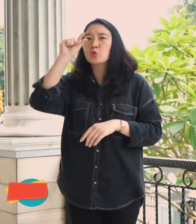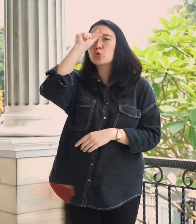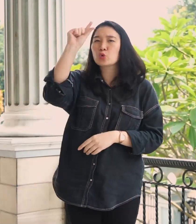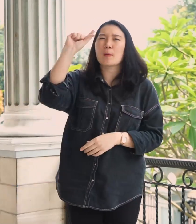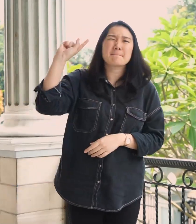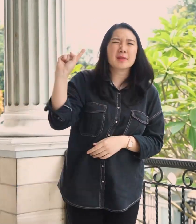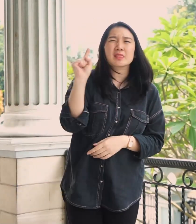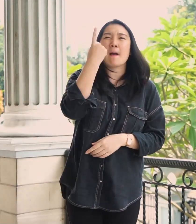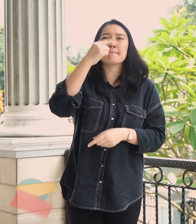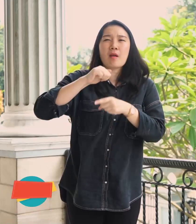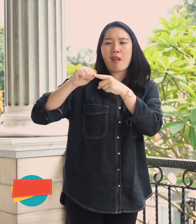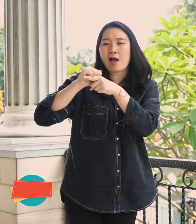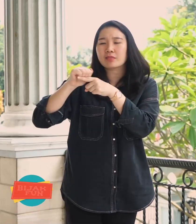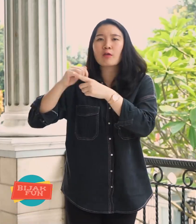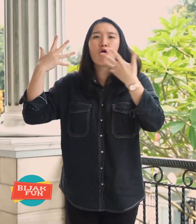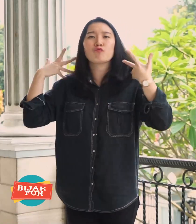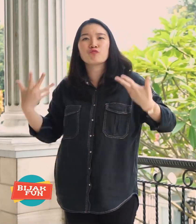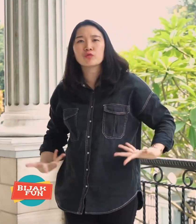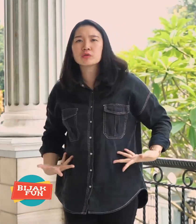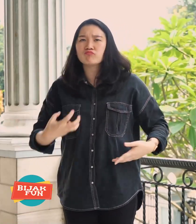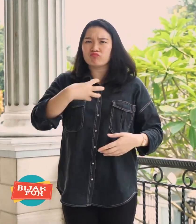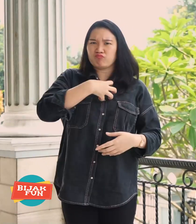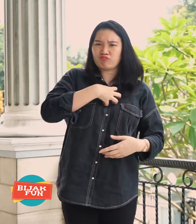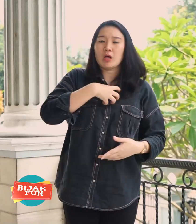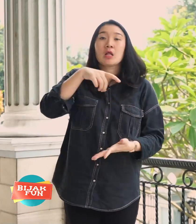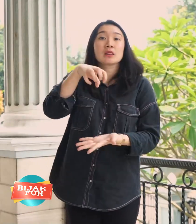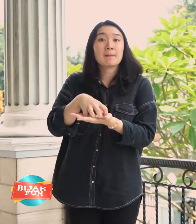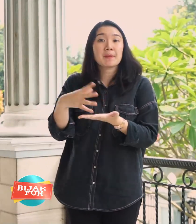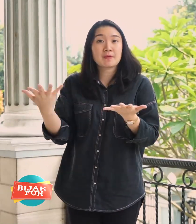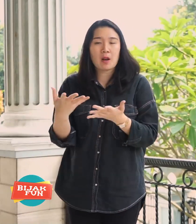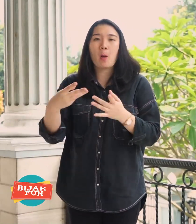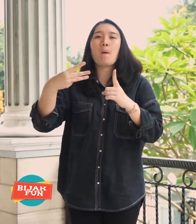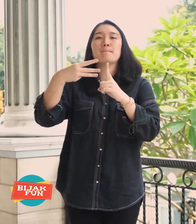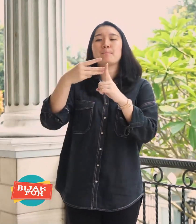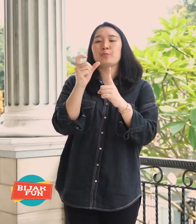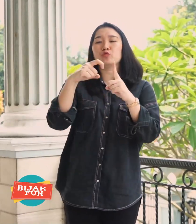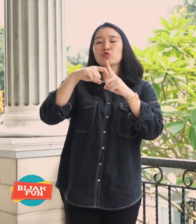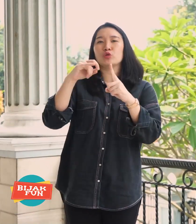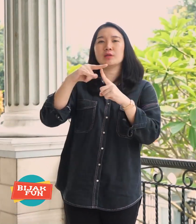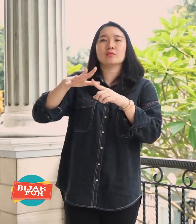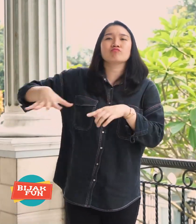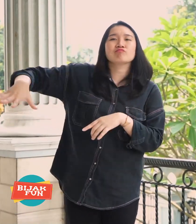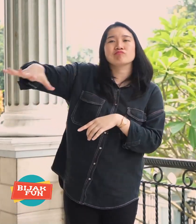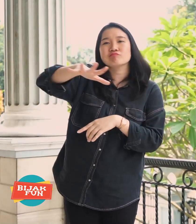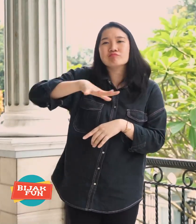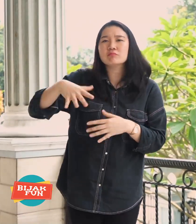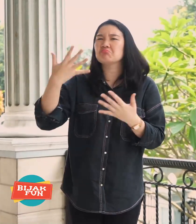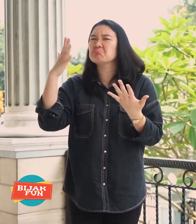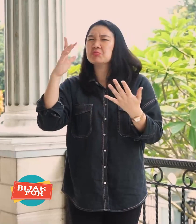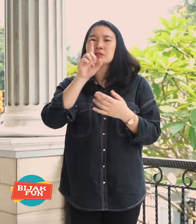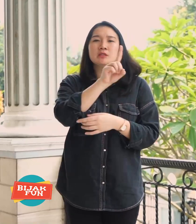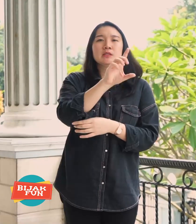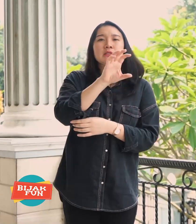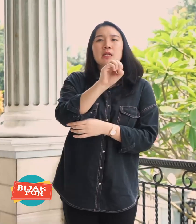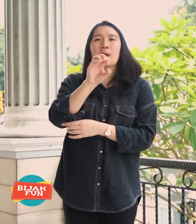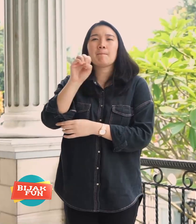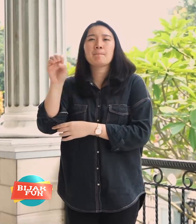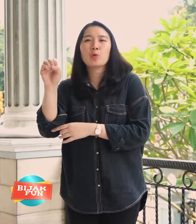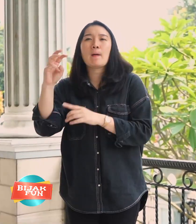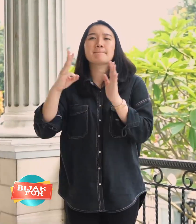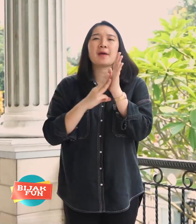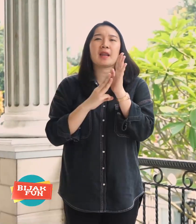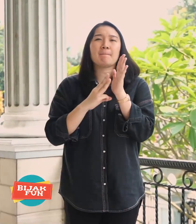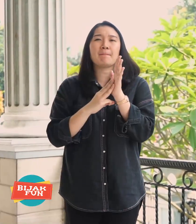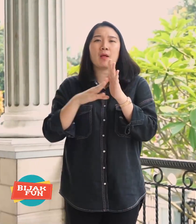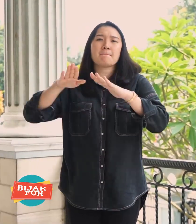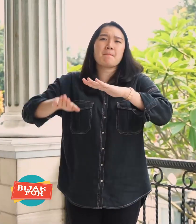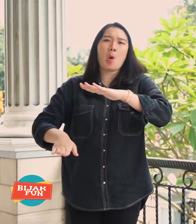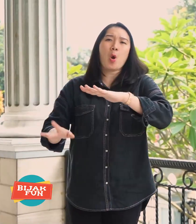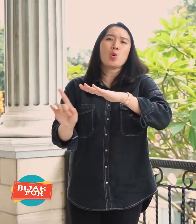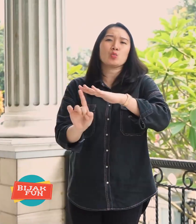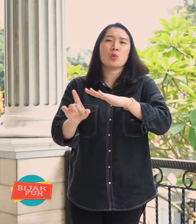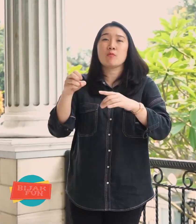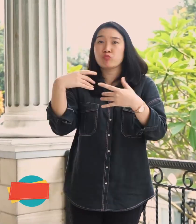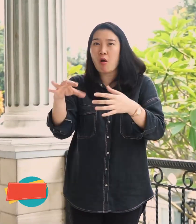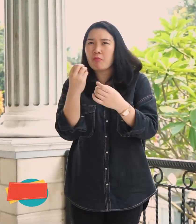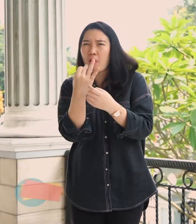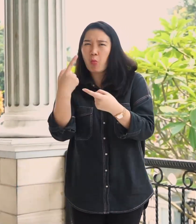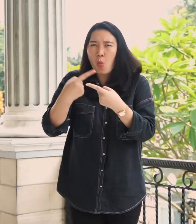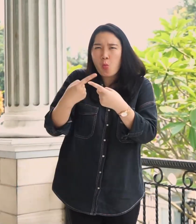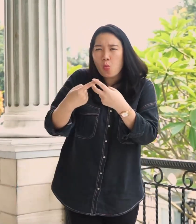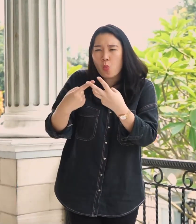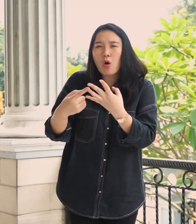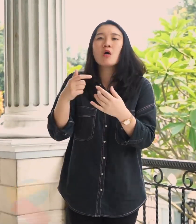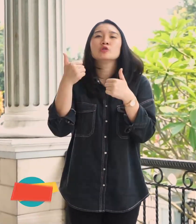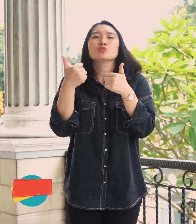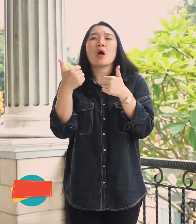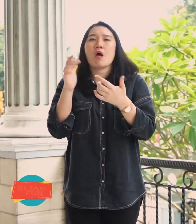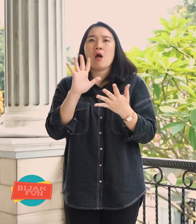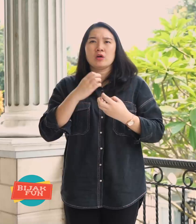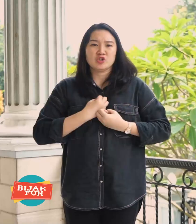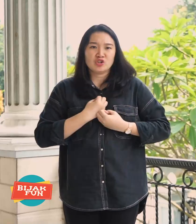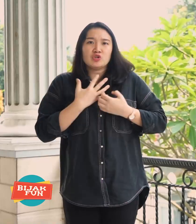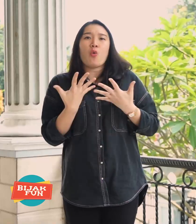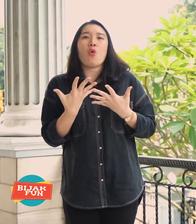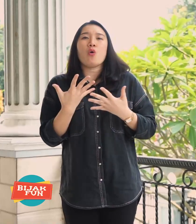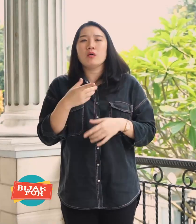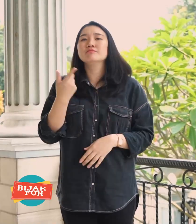Untuk pertama kali, latihan fisik dan mental di perbukitan sekiranya 1.000 mdpl ke bawah dulu beberapa kali supaya tidak shock.